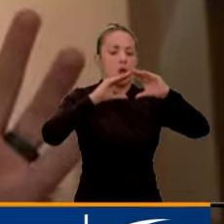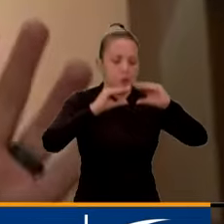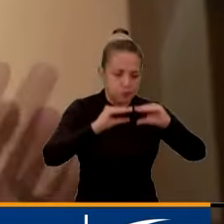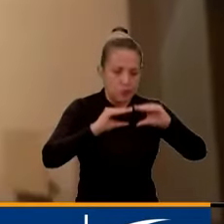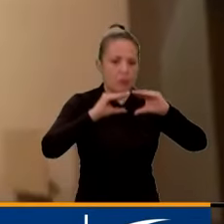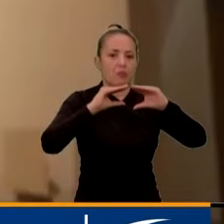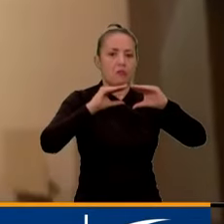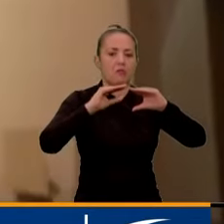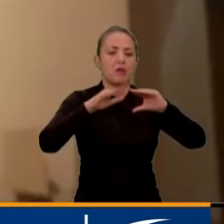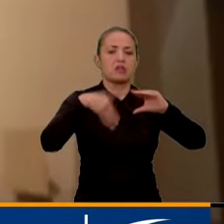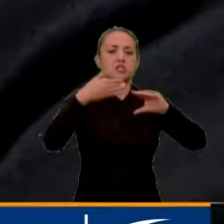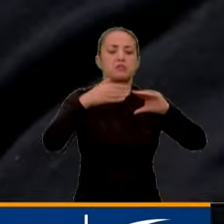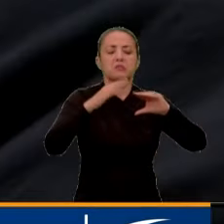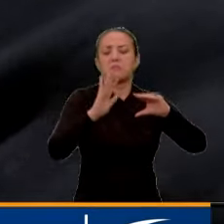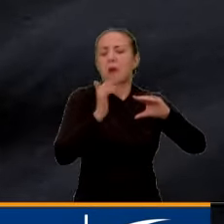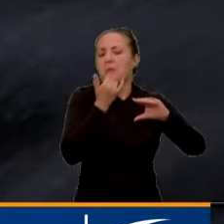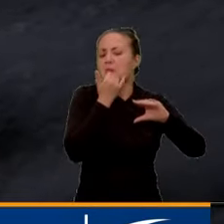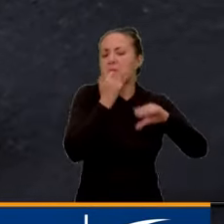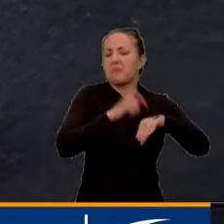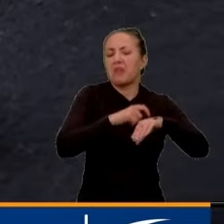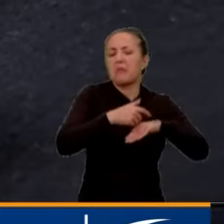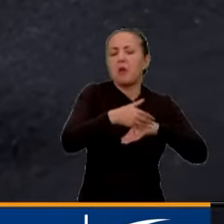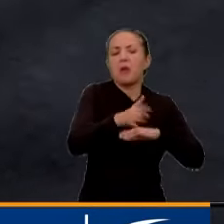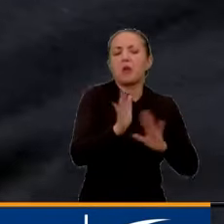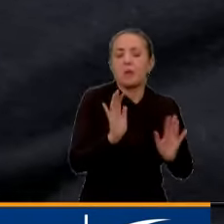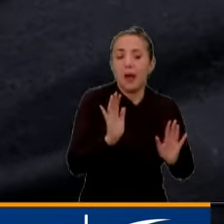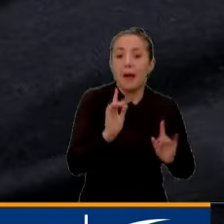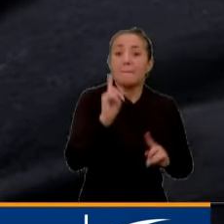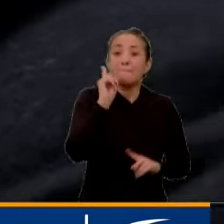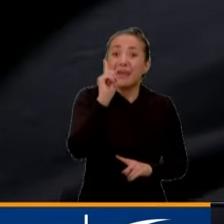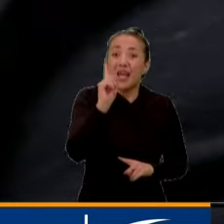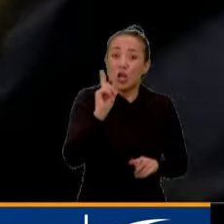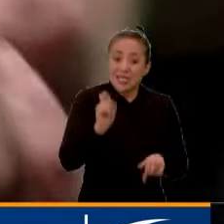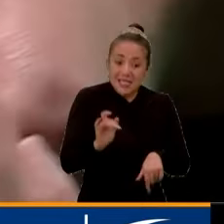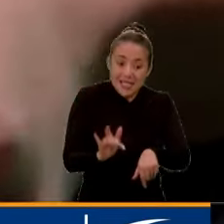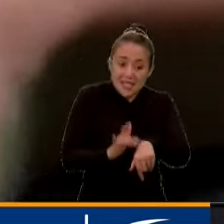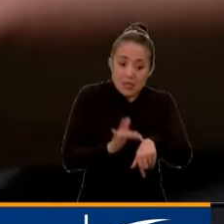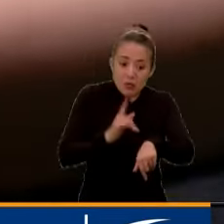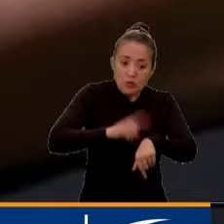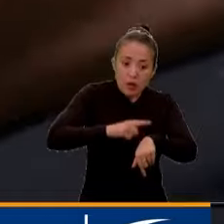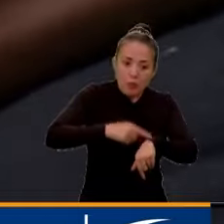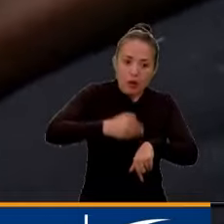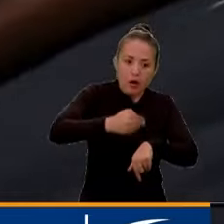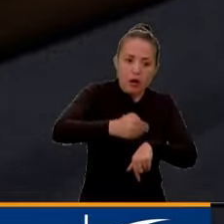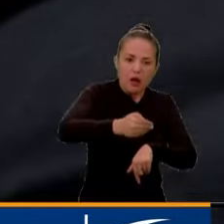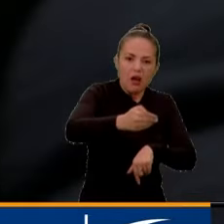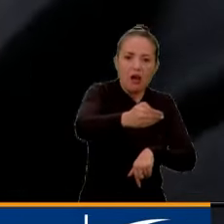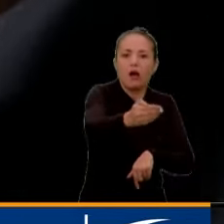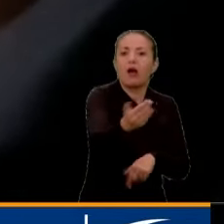sentar a tres o cuatro personas... al principio o es la